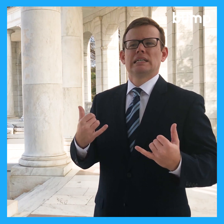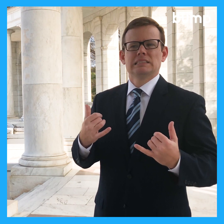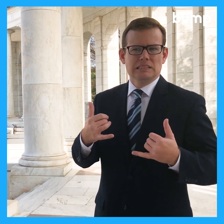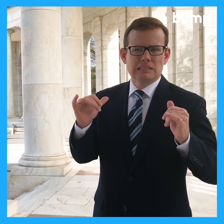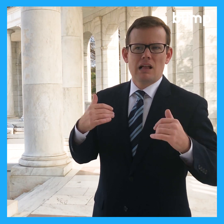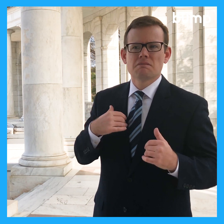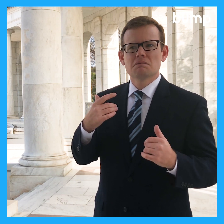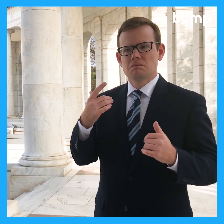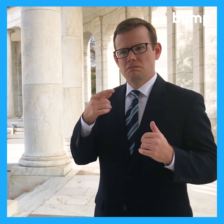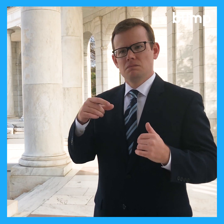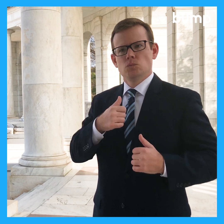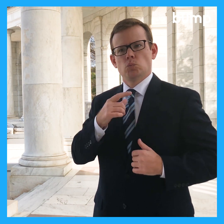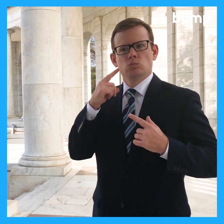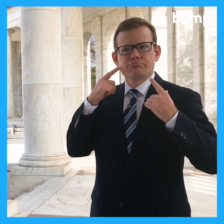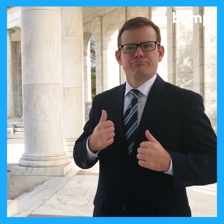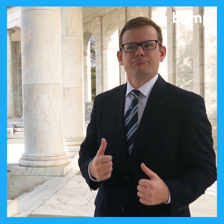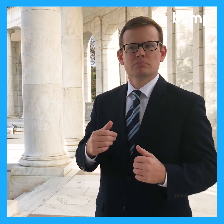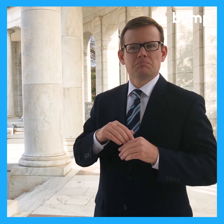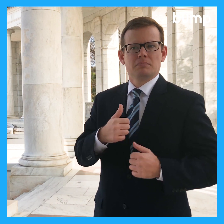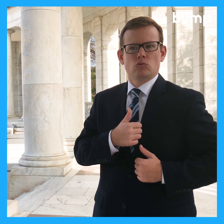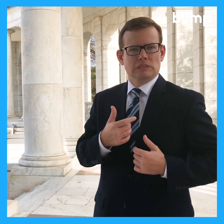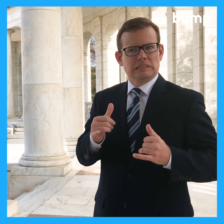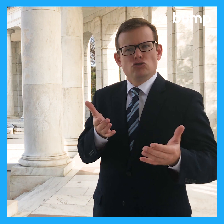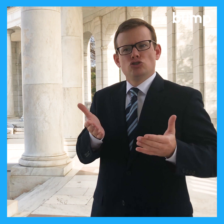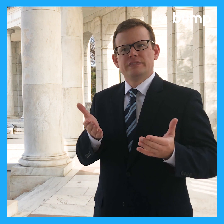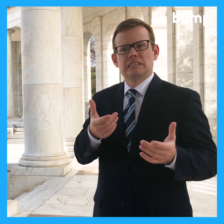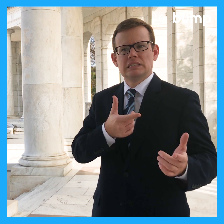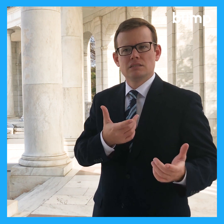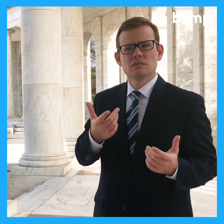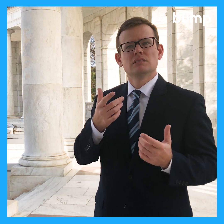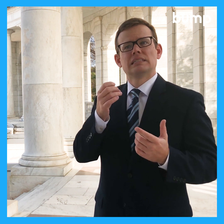Hoy en día, hay soldados que han perdido la audición y siguen sirviendo en el ejército.